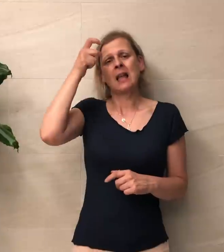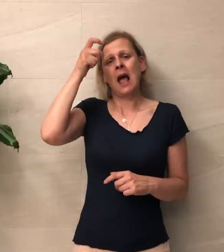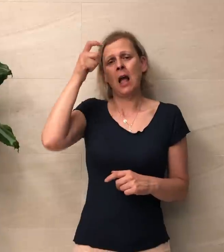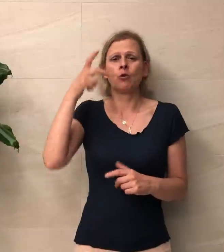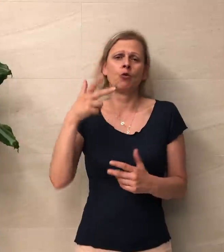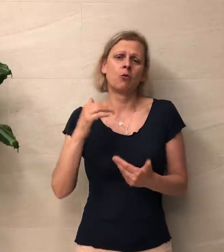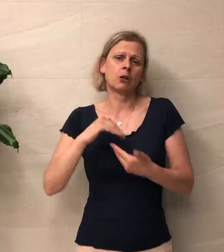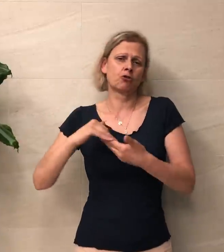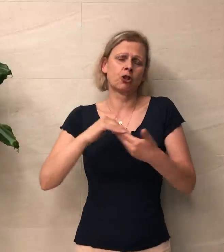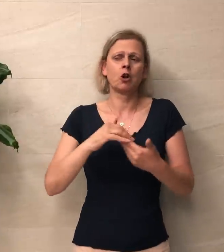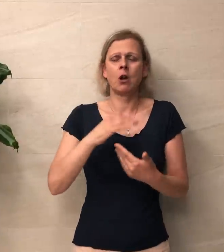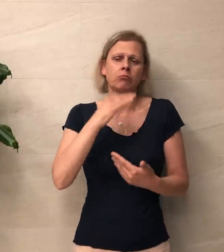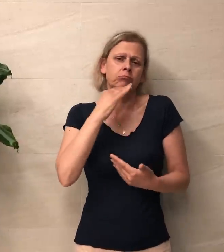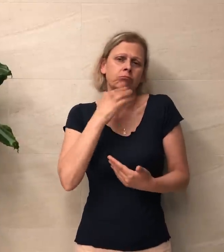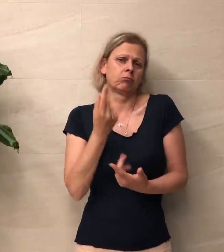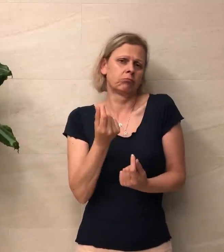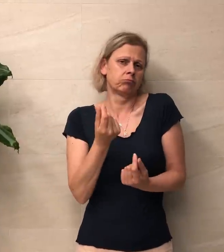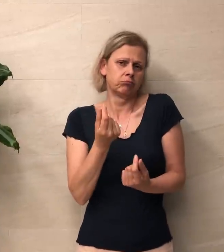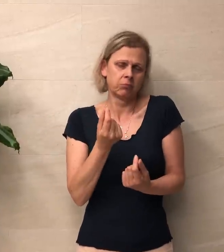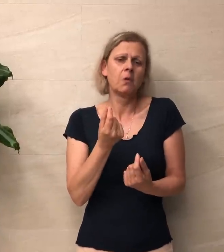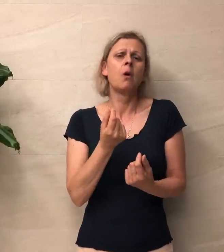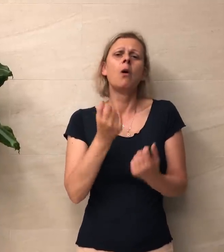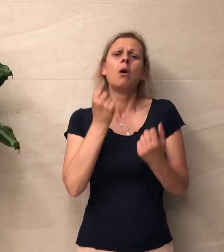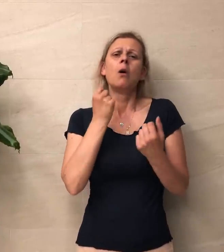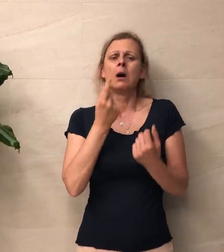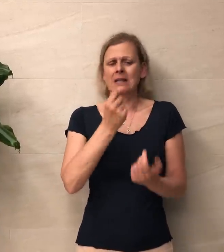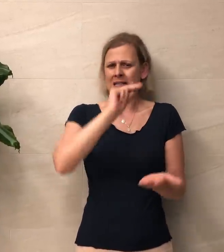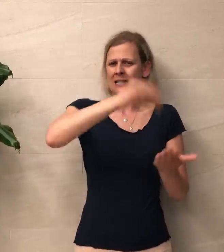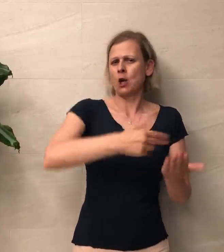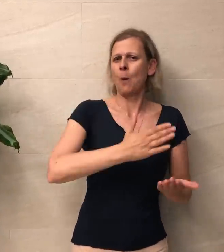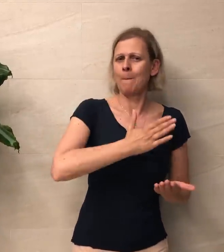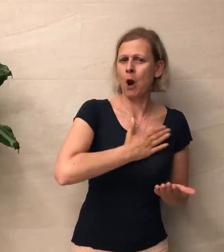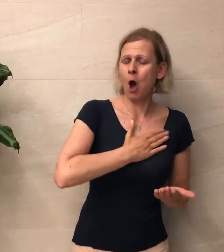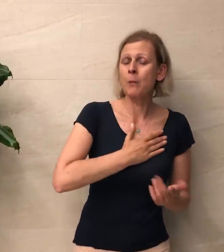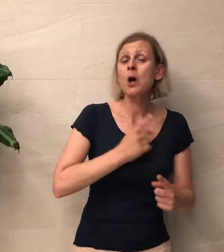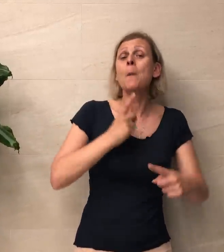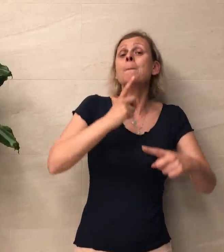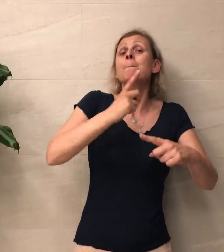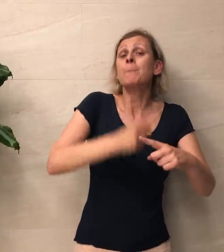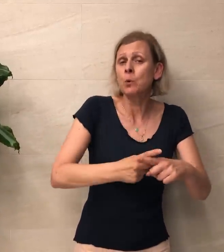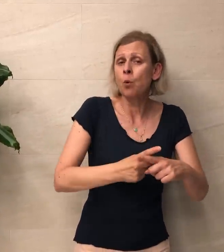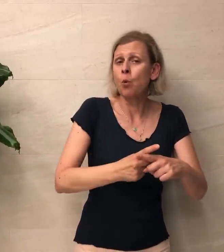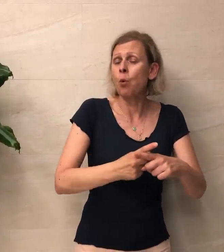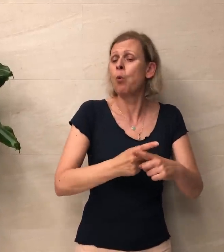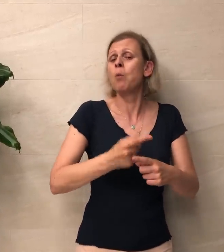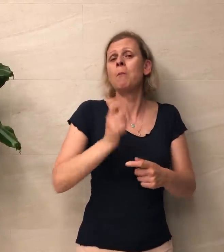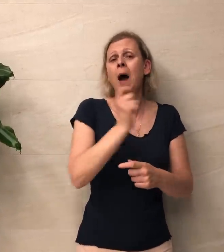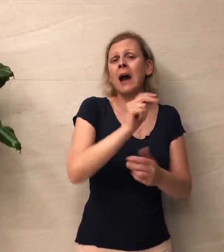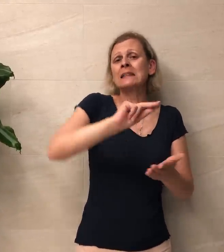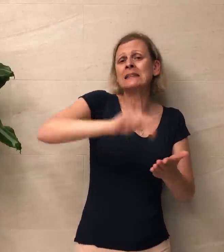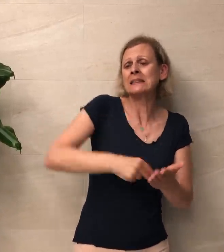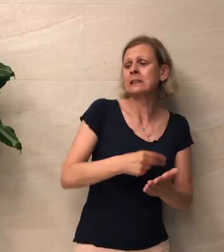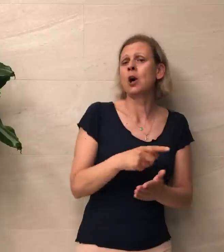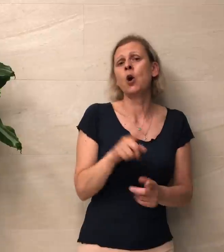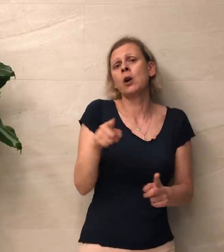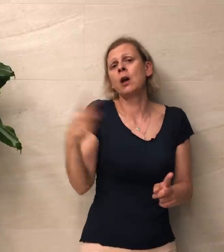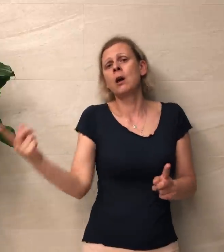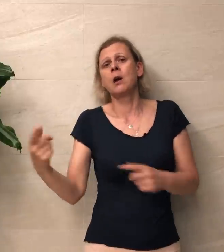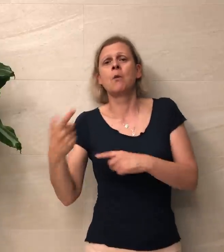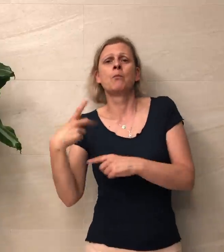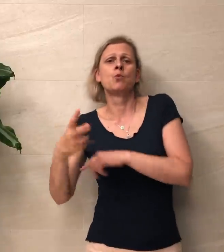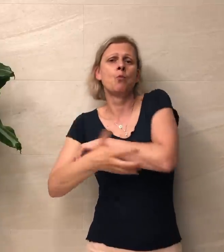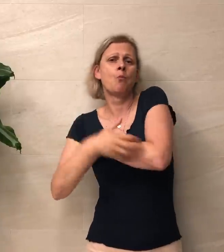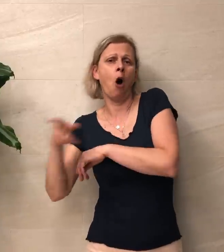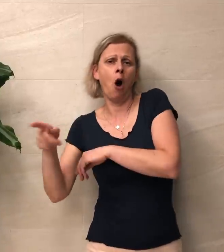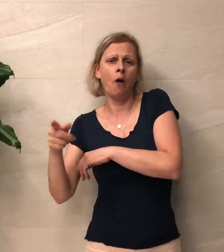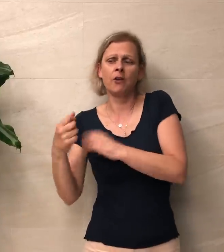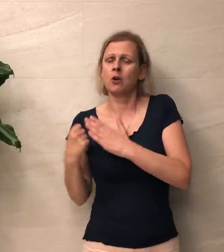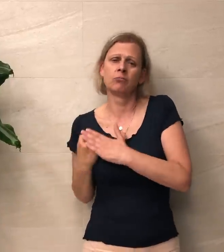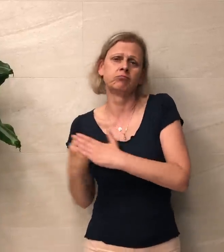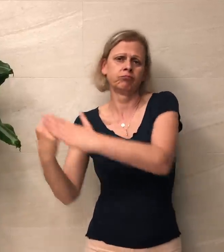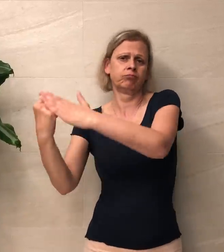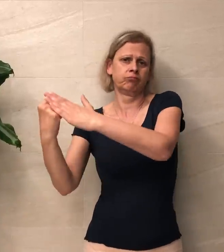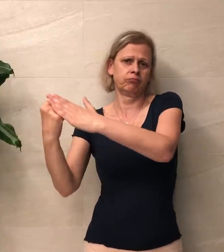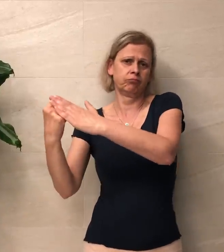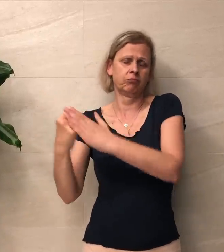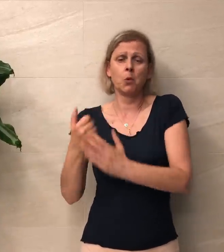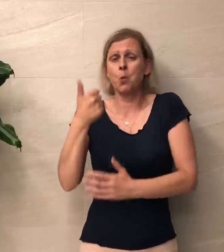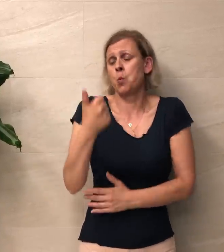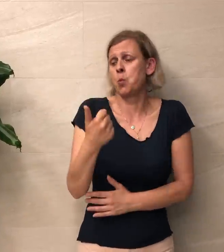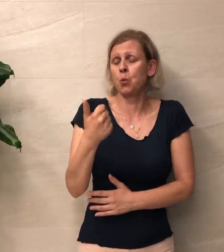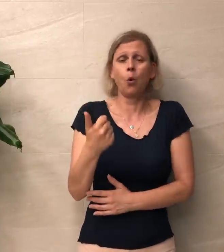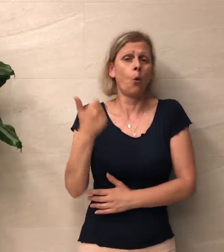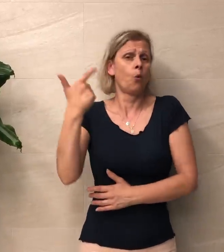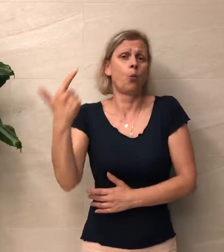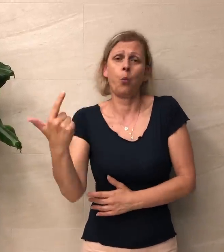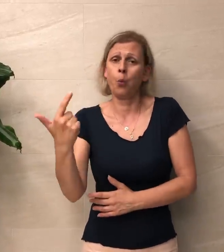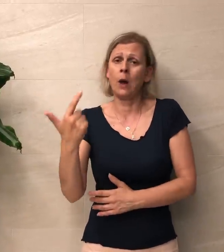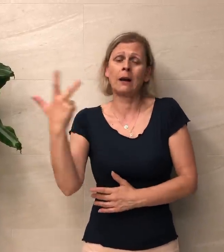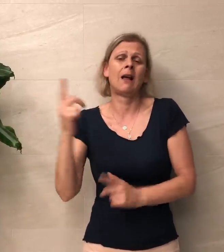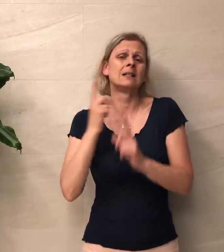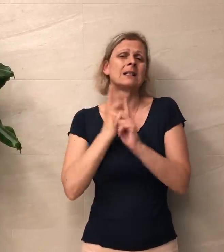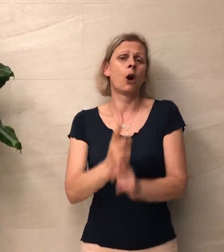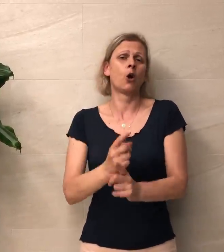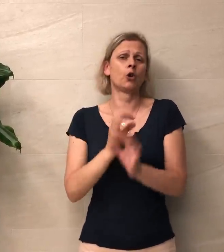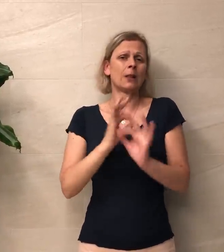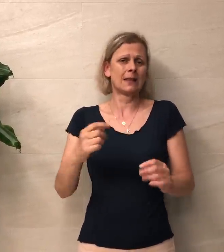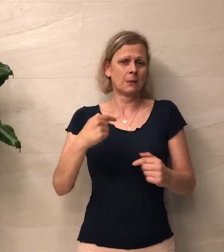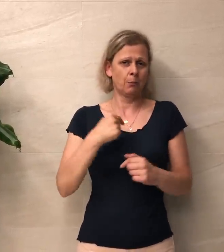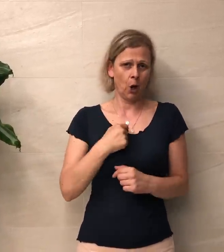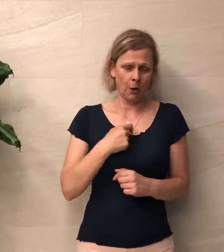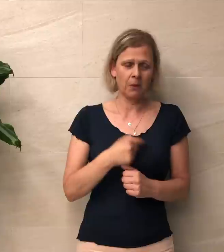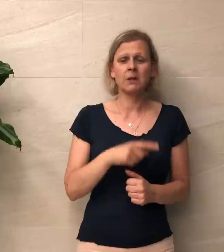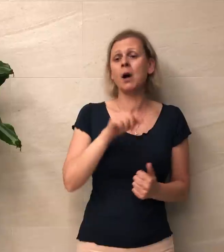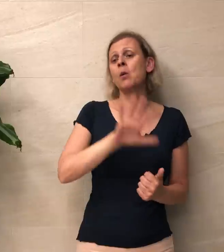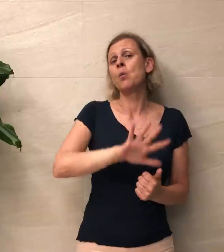Una proposta ha riguardato la possibilità da parte delle Associazioni provenienti dai Paesi più abbienti di farsi carico del versamento della quota di iscrizione di